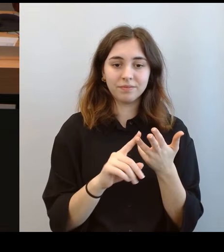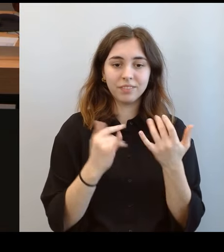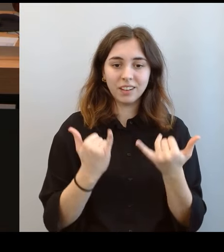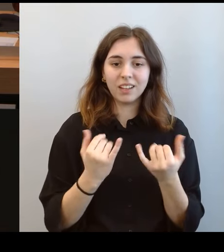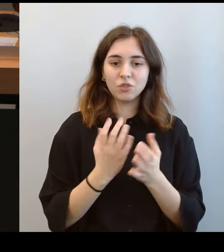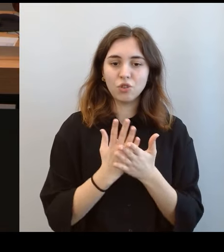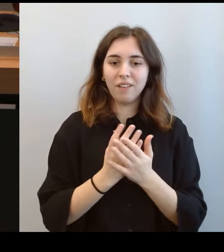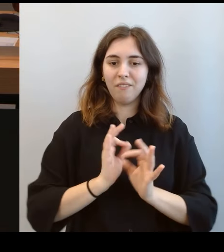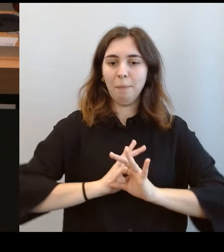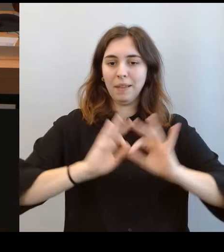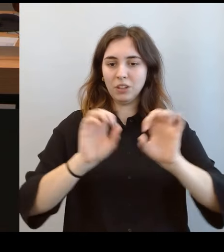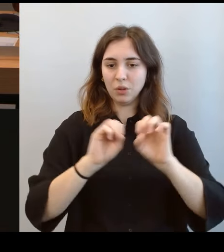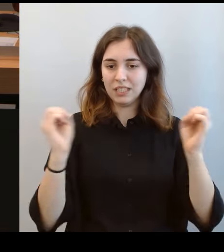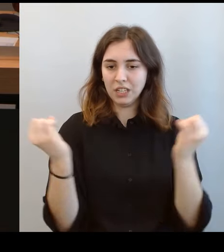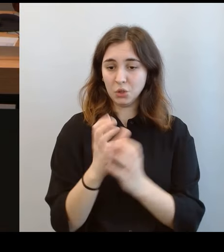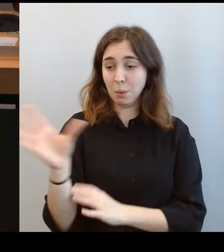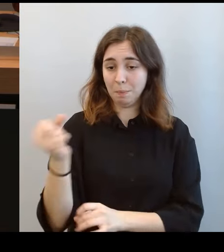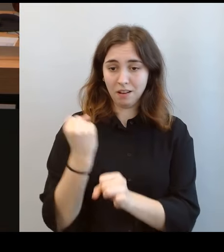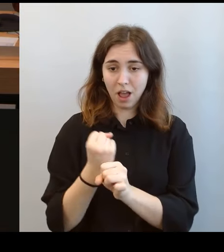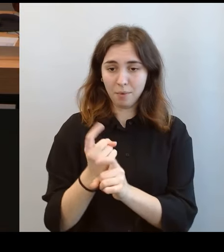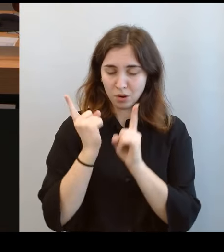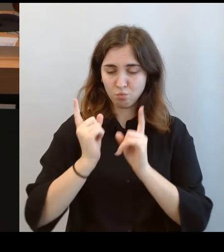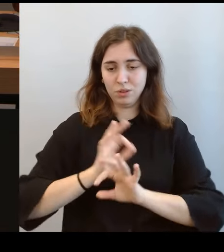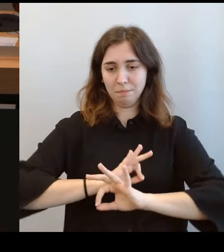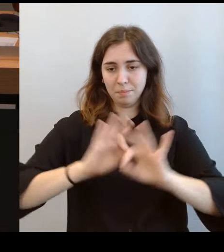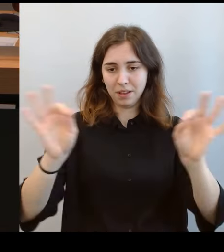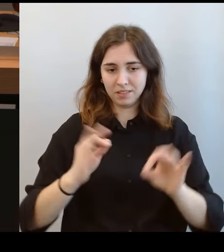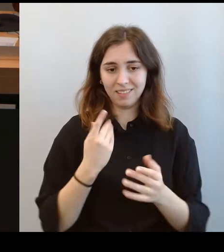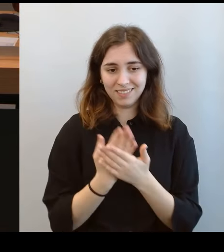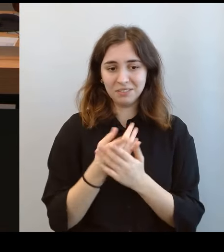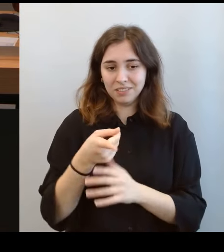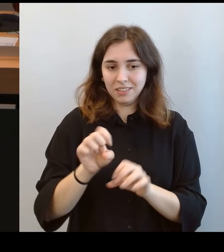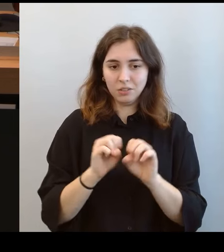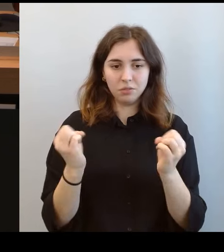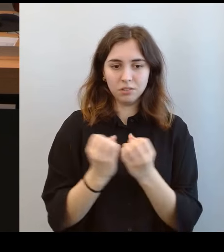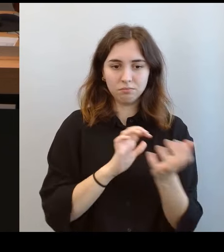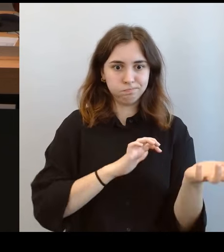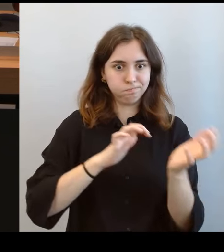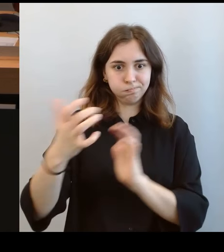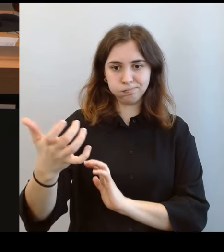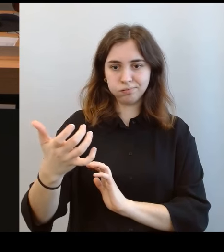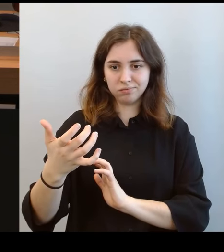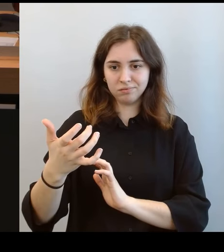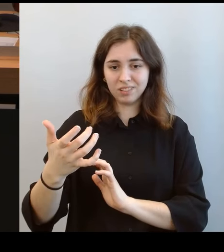Beschäftigten, die der katastrophalen Situation angemessen wäre, nicht feststellbar.